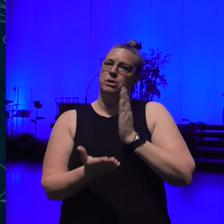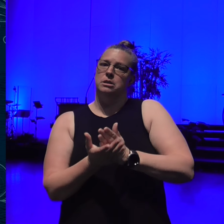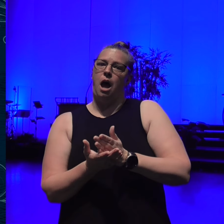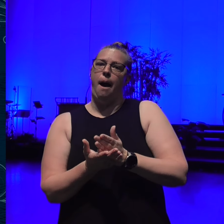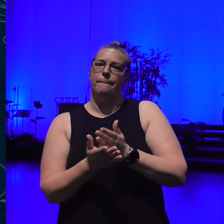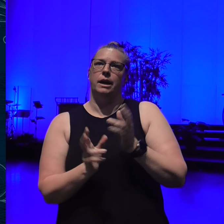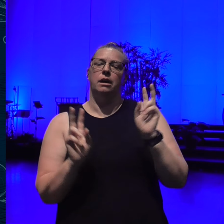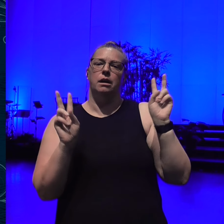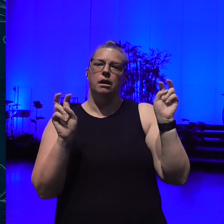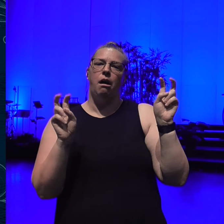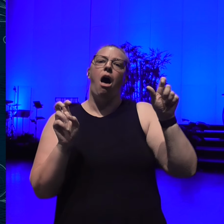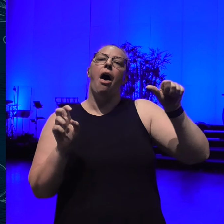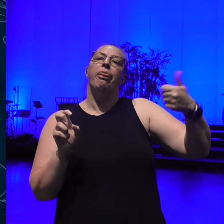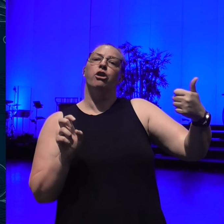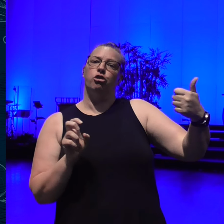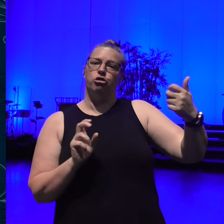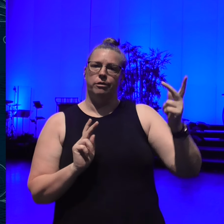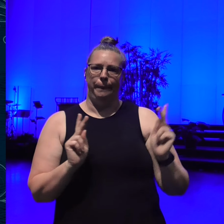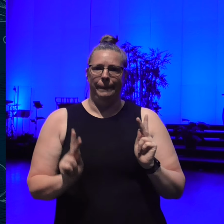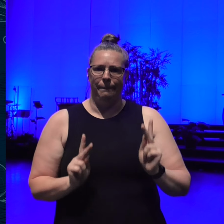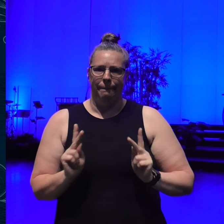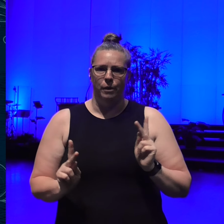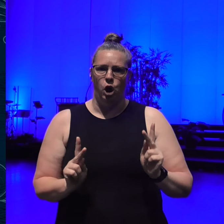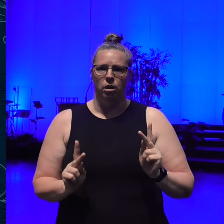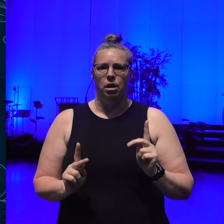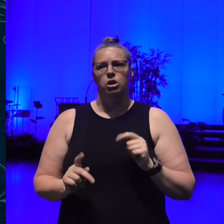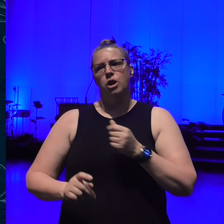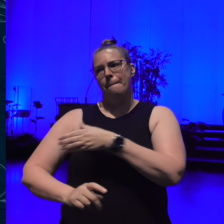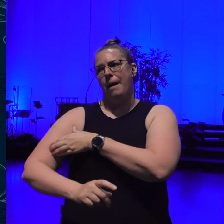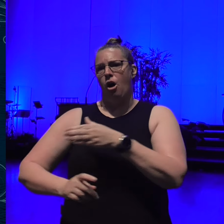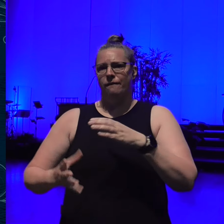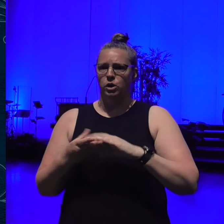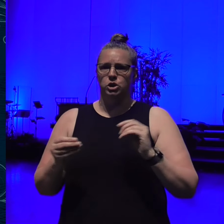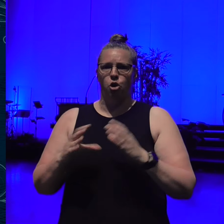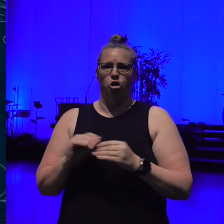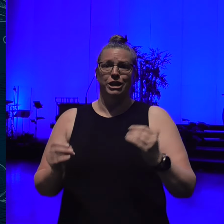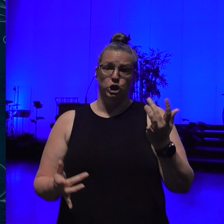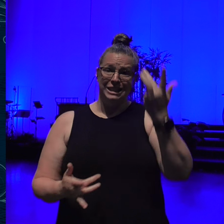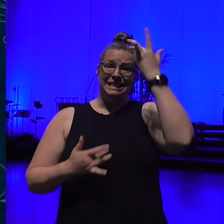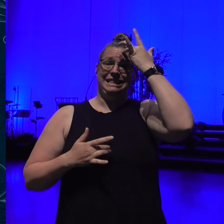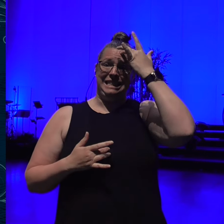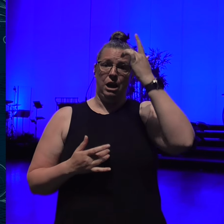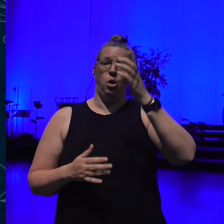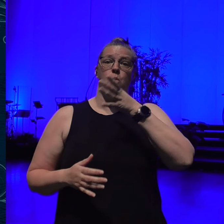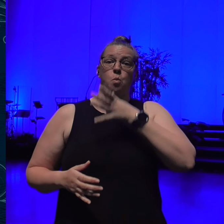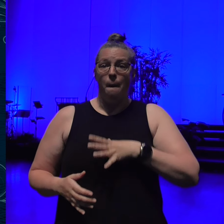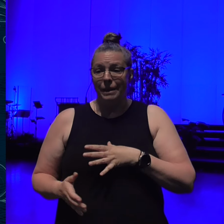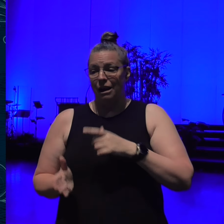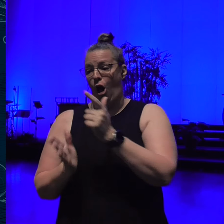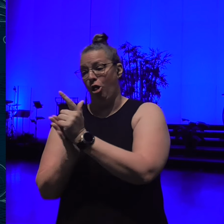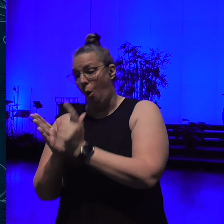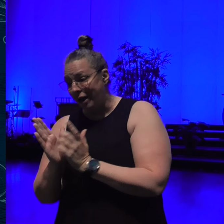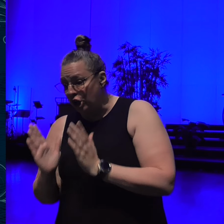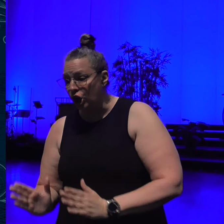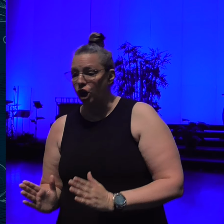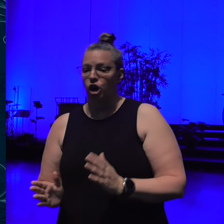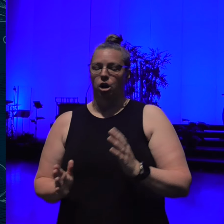su propia y poderosa historia como mujer enferma, como abogada, como líder de derechos civiles.